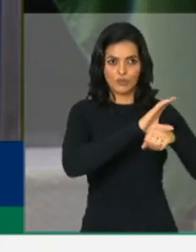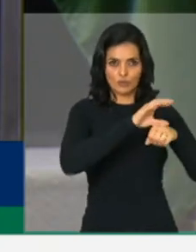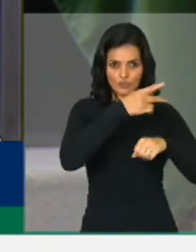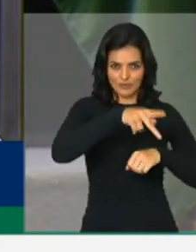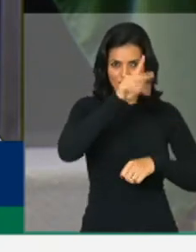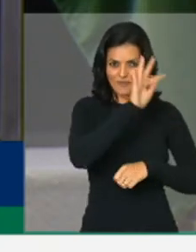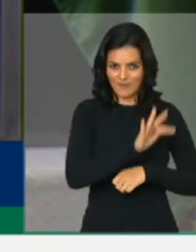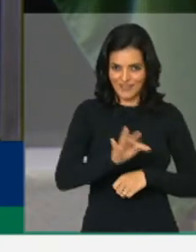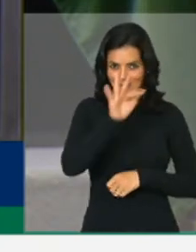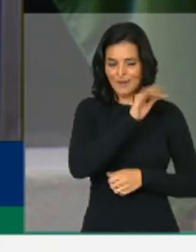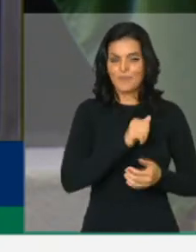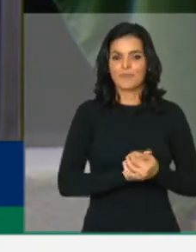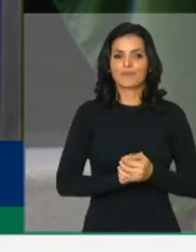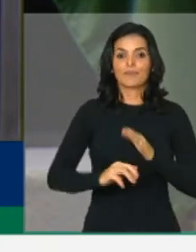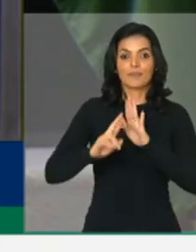VIA RENÚNCIA DE IMPOSTO DE RENDA ENCERRARAM-SE EM